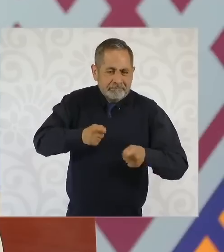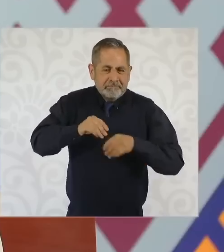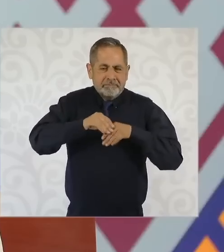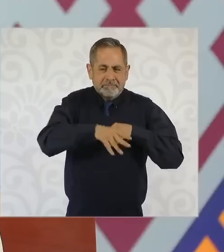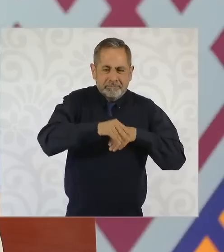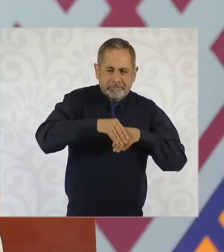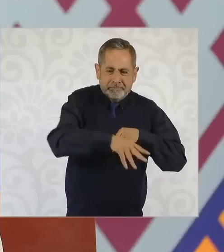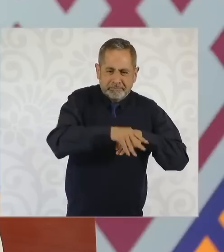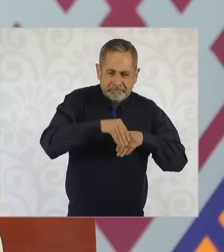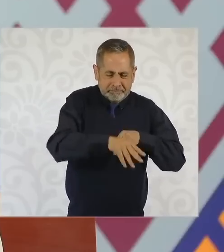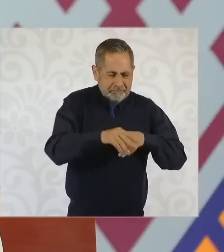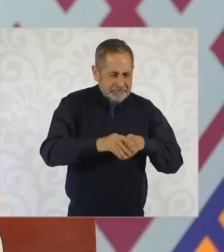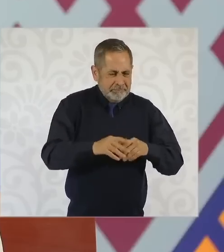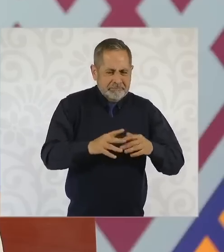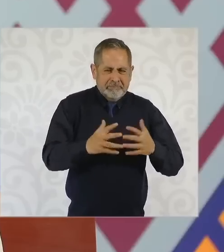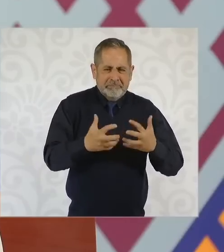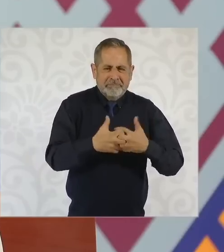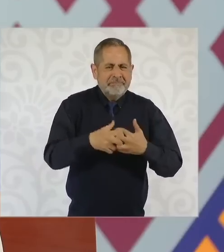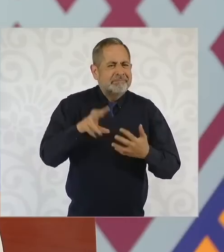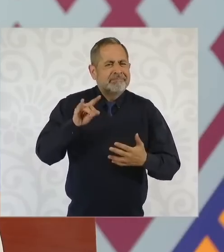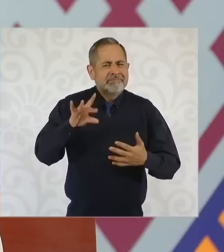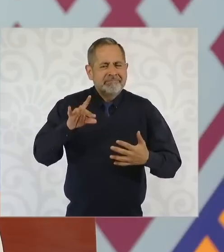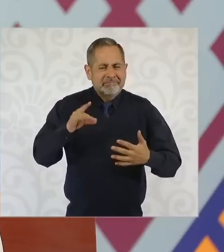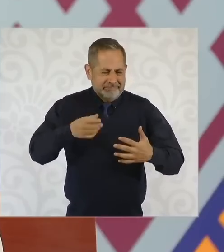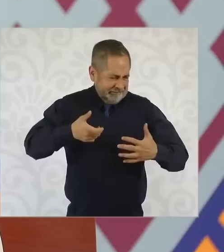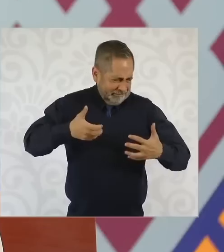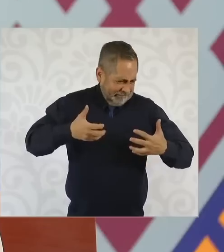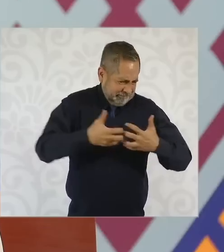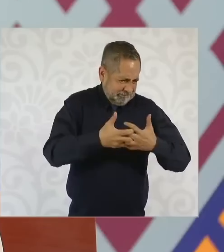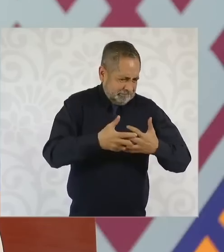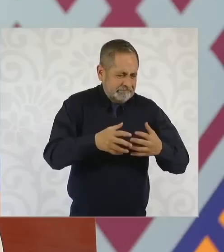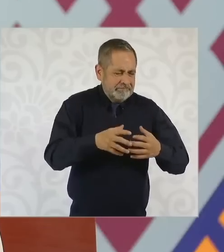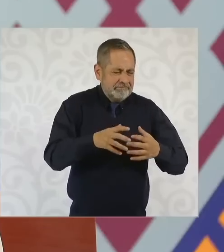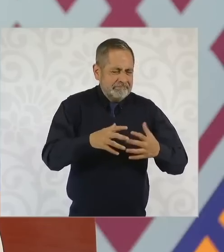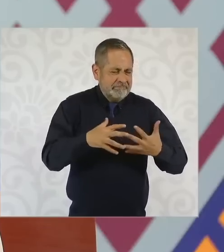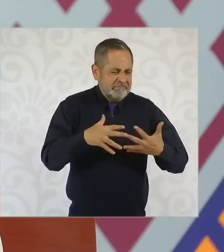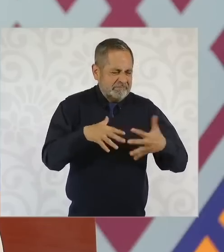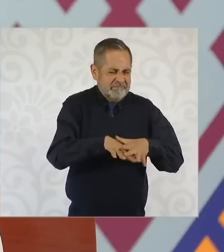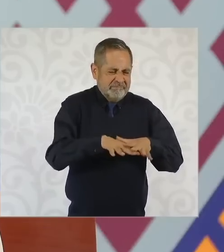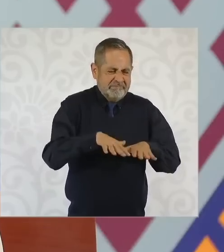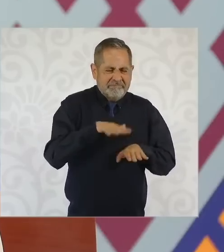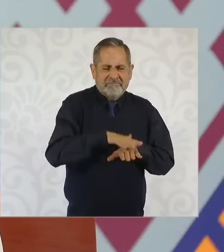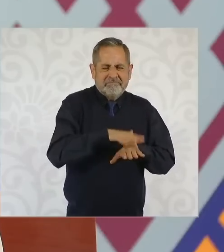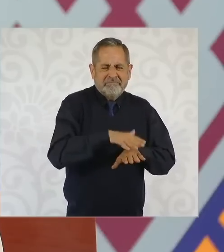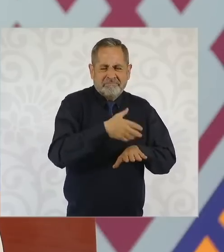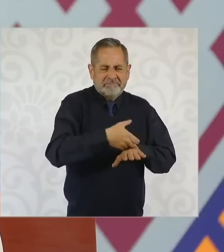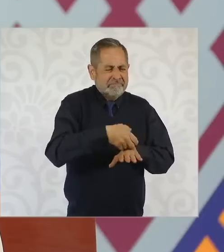digamos el asfalto a la a la superficie y vamos a adquirir también unas máquinas que se llaman